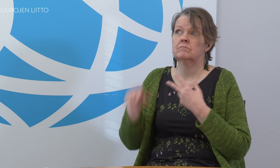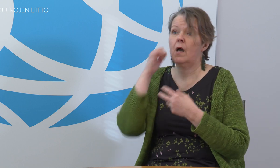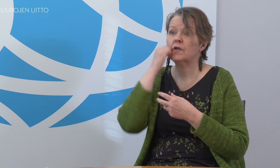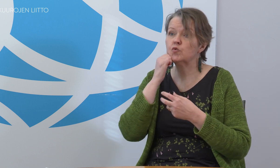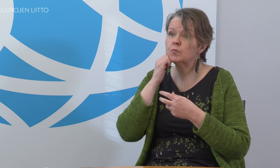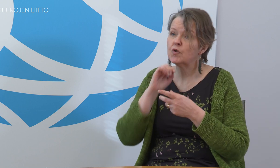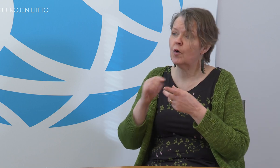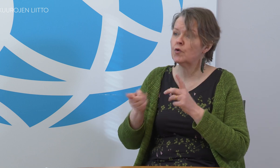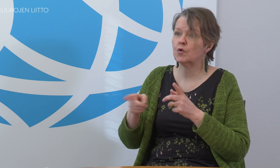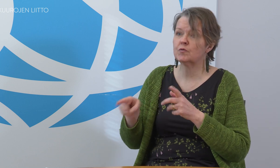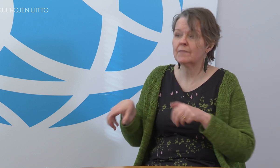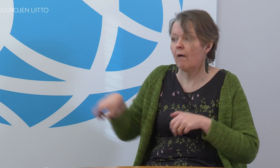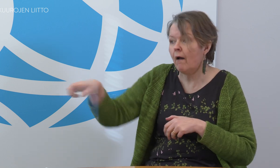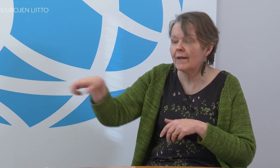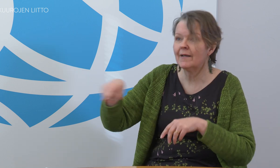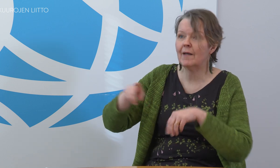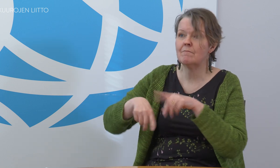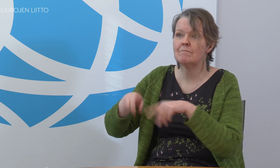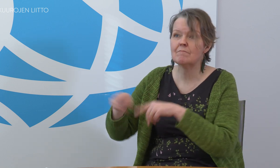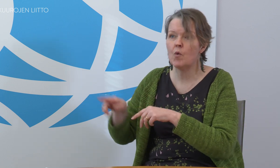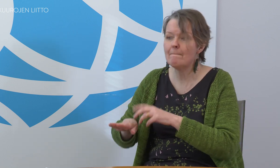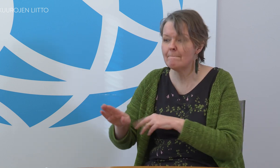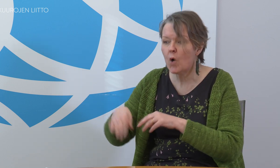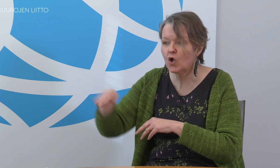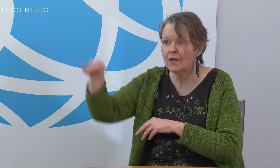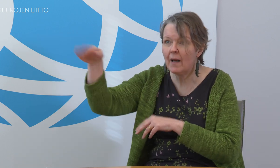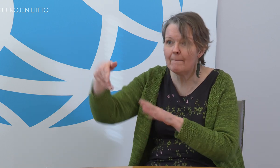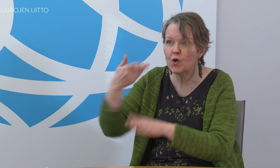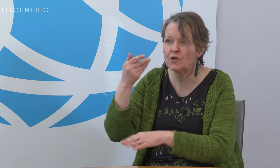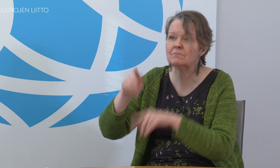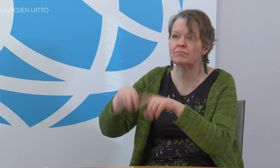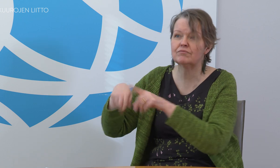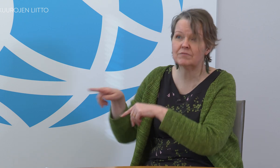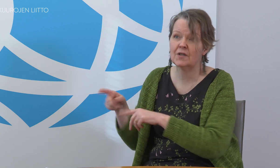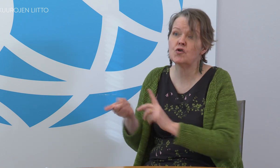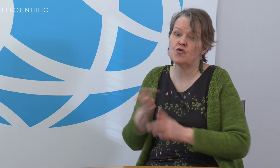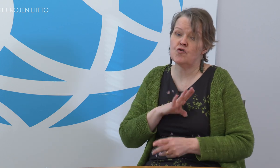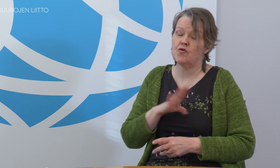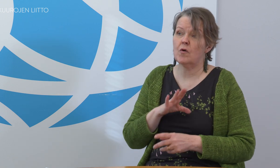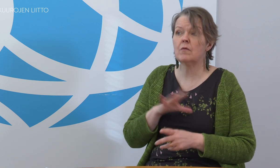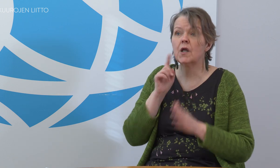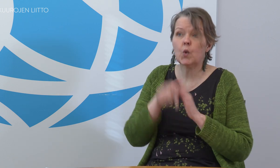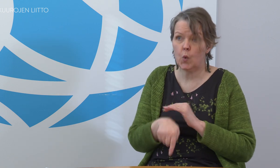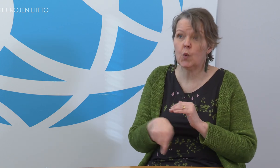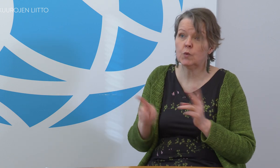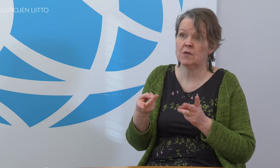Vammaispalvelulaki sisältää myös asuntoon tehtävät muutostyöt, kuten kaiteiden asennukset ja portaiden poistot.